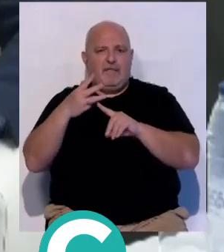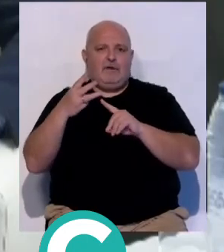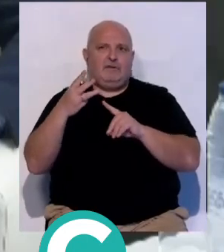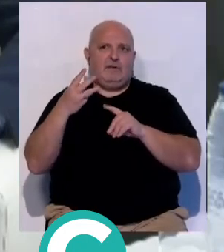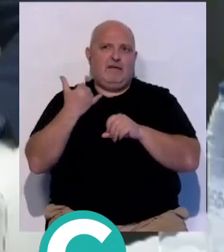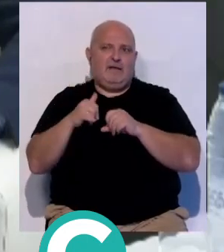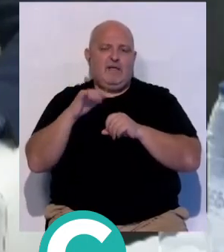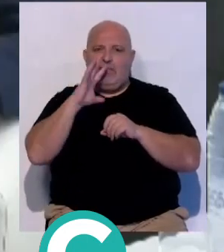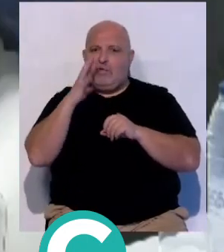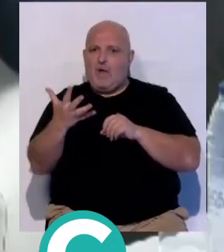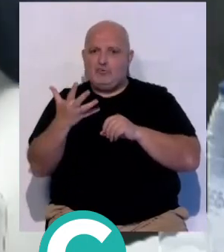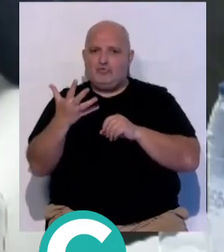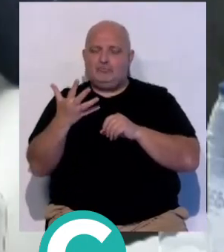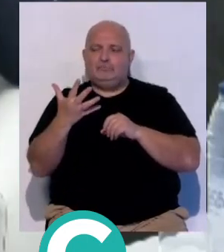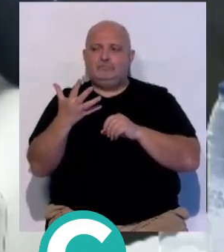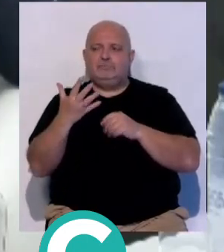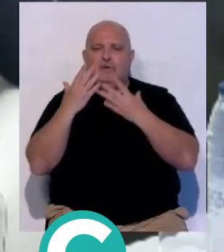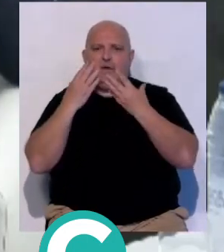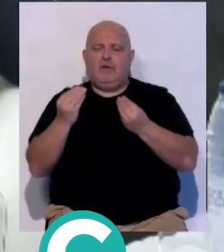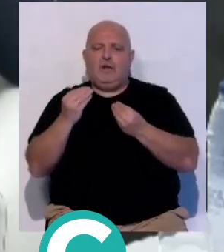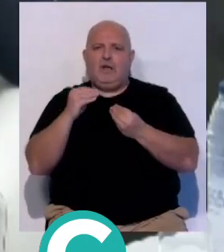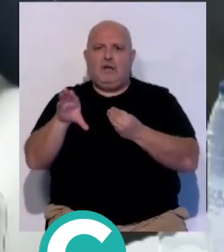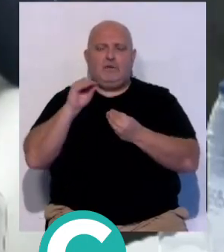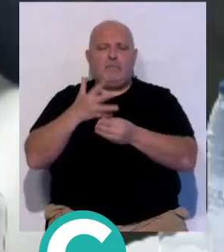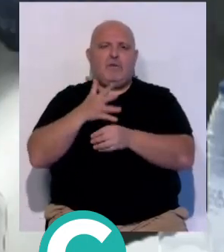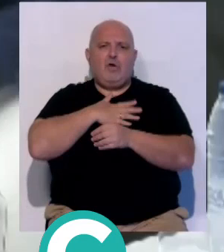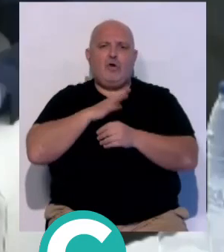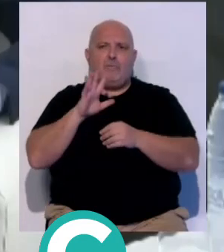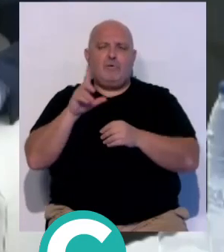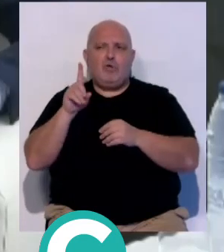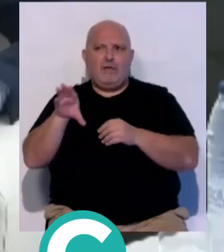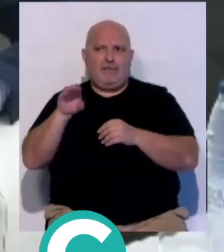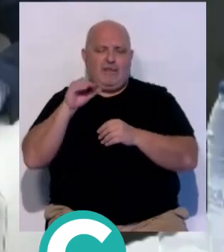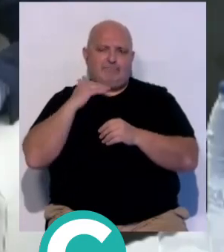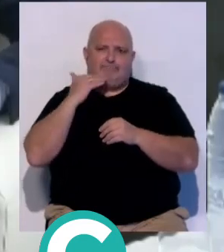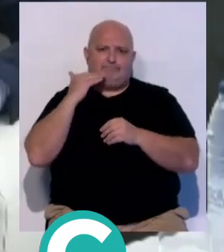tuve cinco años y yo entendía el mallorquín no lo hablaba pero si lo entendía porque amiguito casi